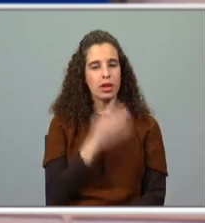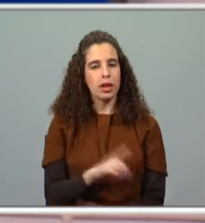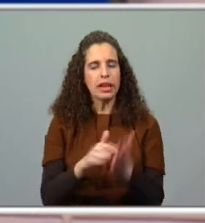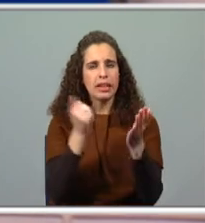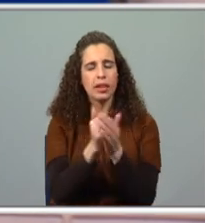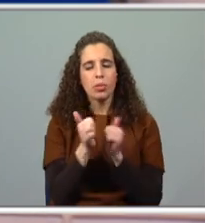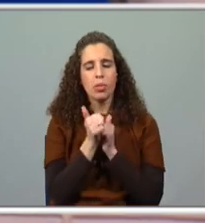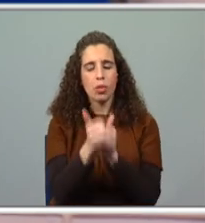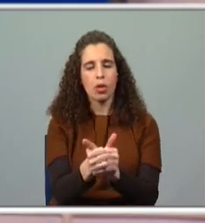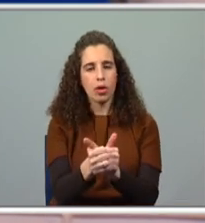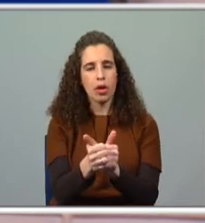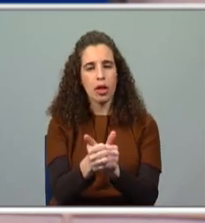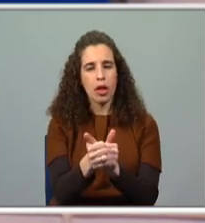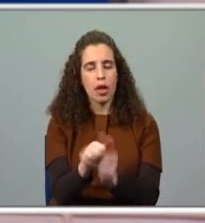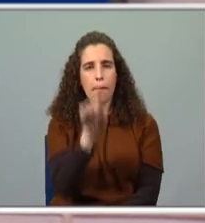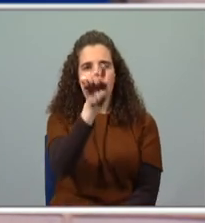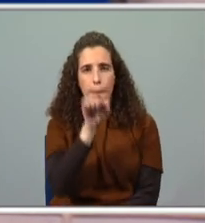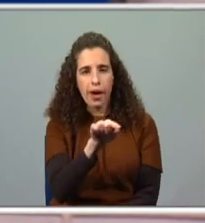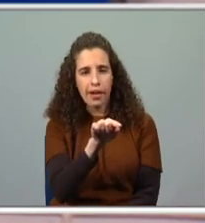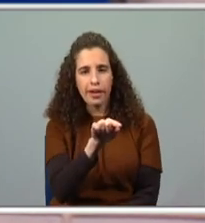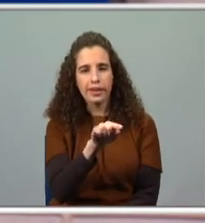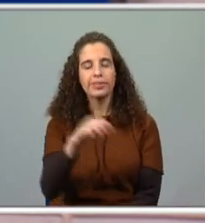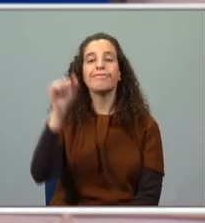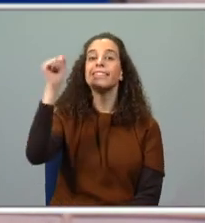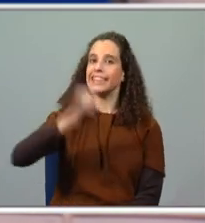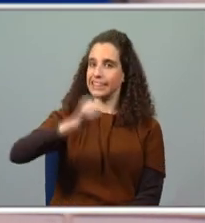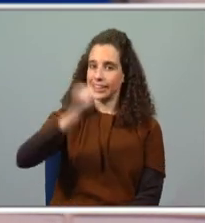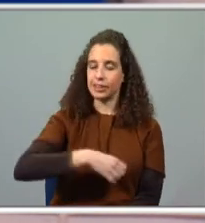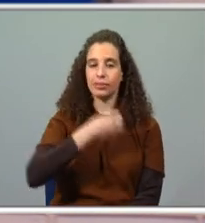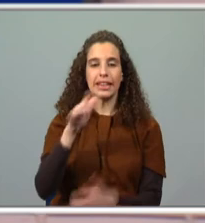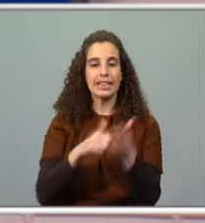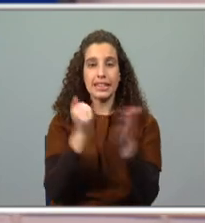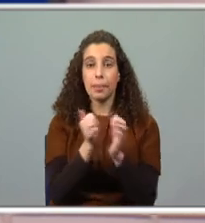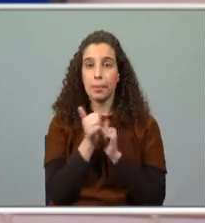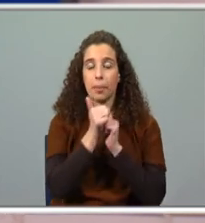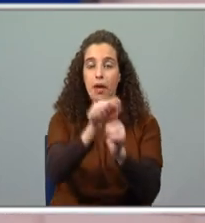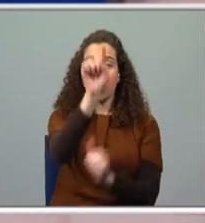acompanhadas de pontos de exclamação muito bem são sempre acompanhadas de um 伴隨著感嘆號很好總是伴隨著一個